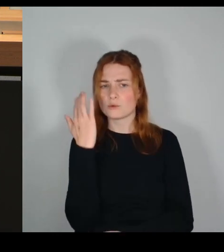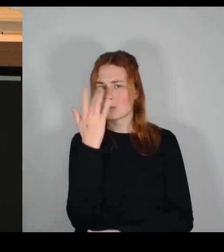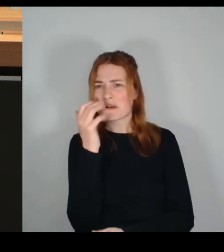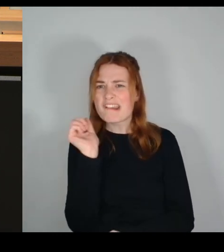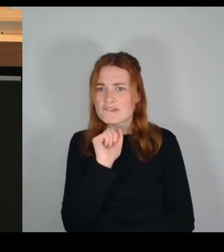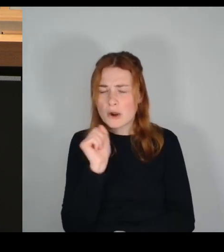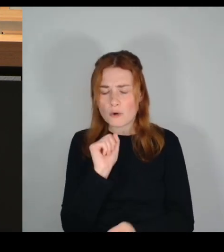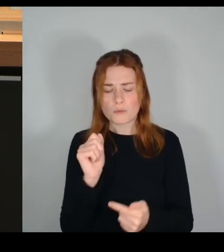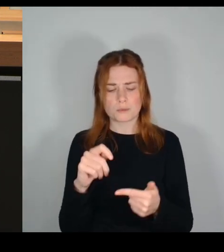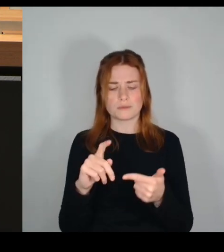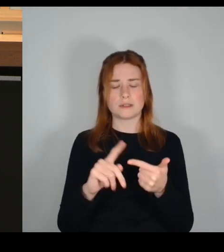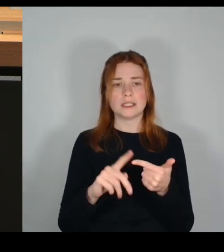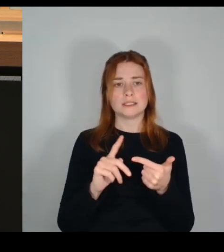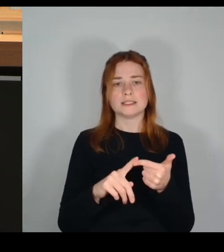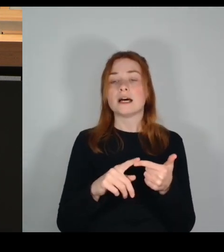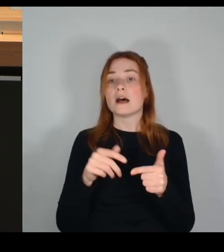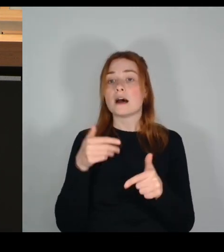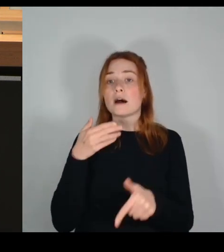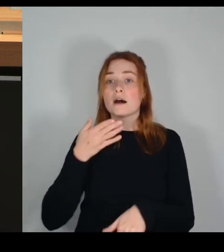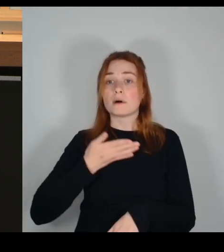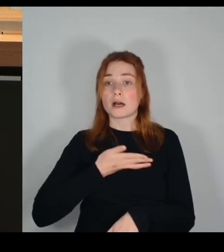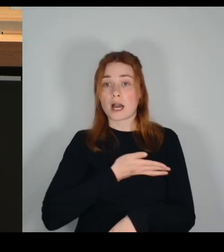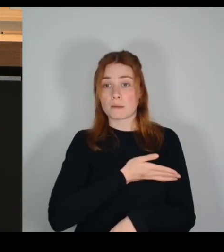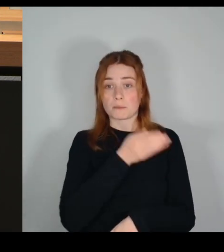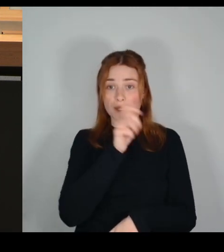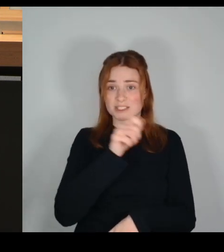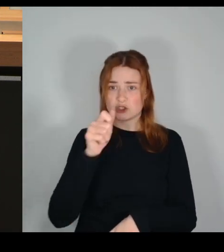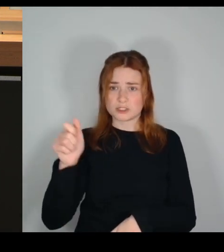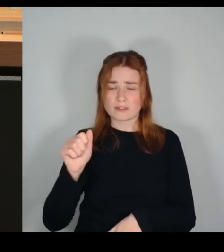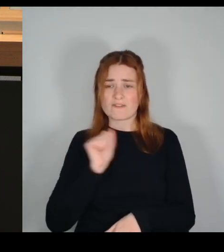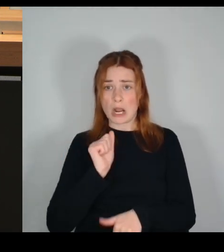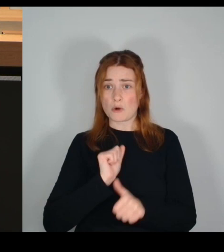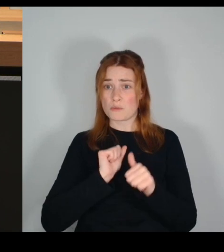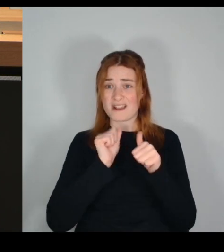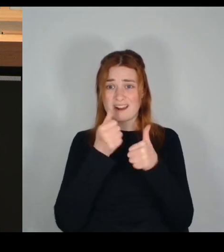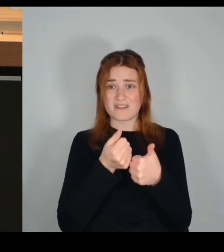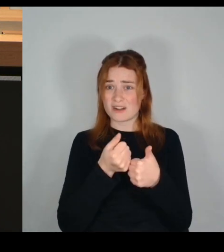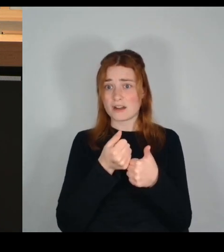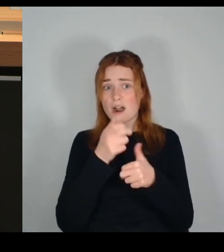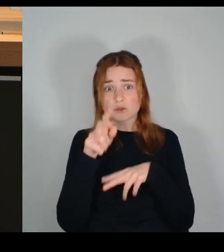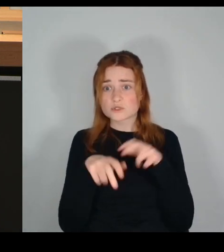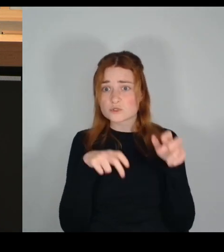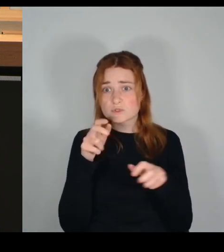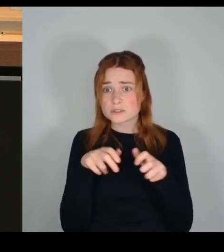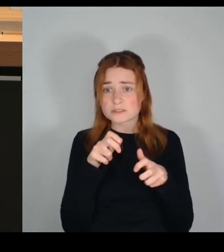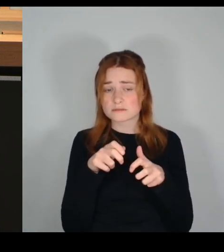Und das ist die Scham. Wenn es um Armutsbetroffenen geht, bekommen nämlich manche Parteien und manche